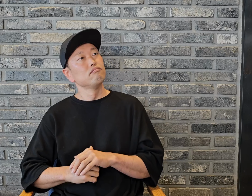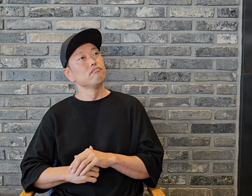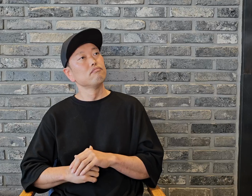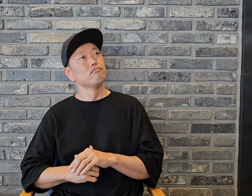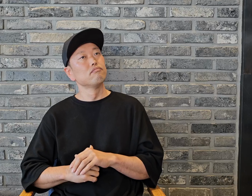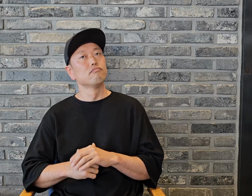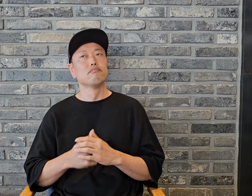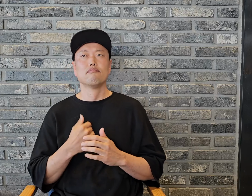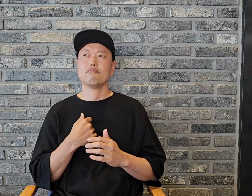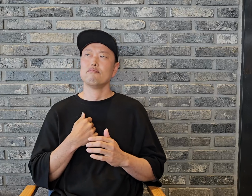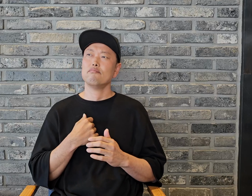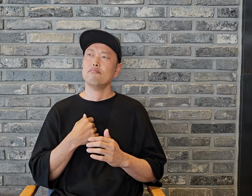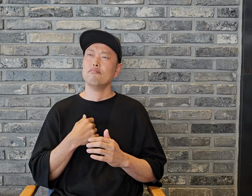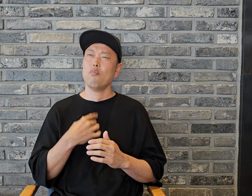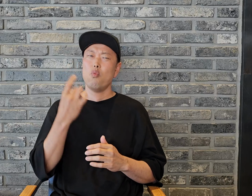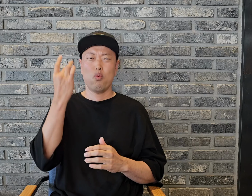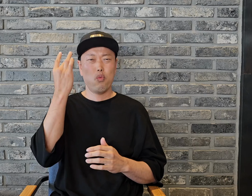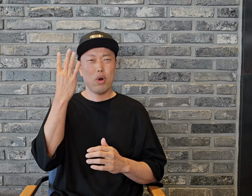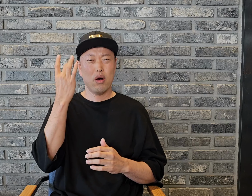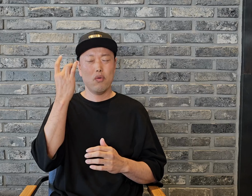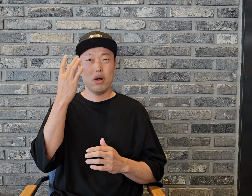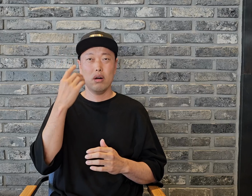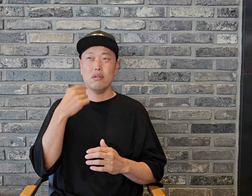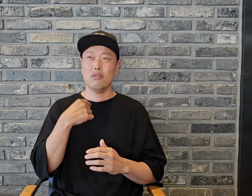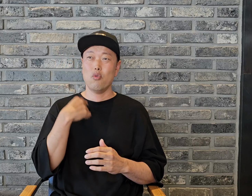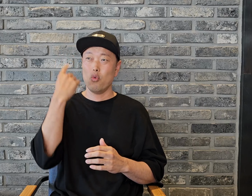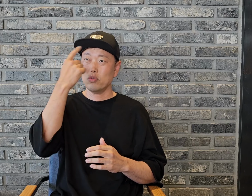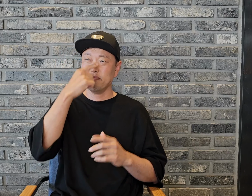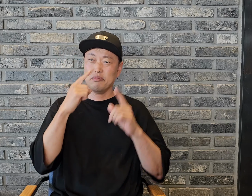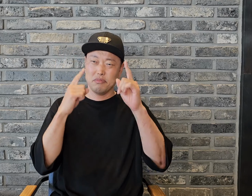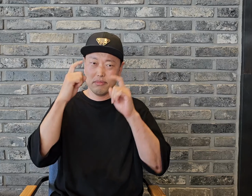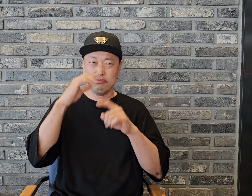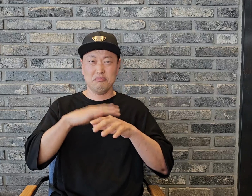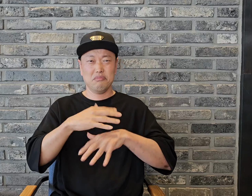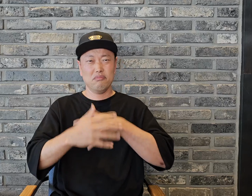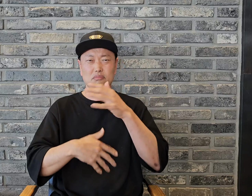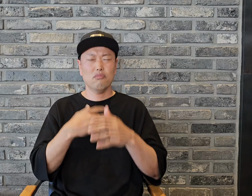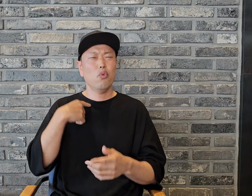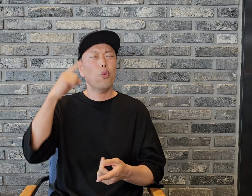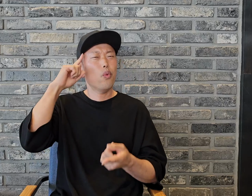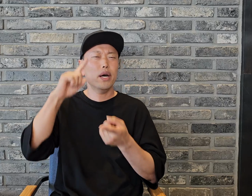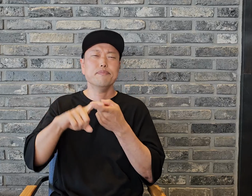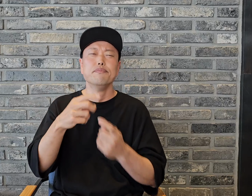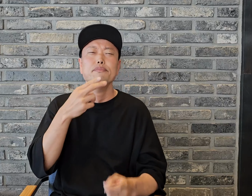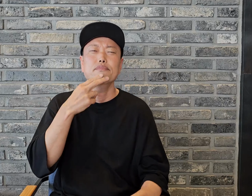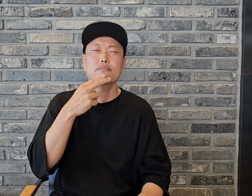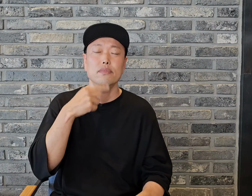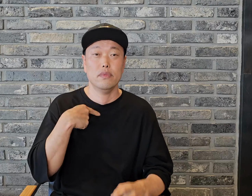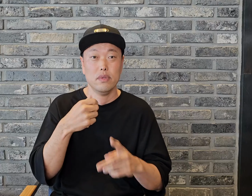Al principio, no me interesaban las expresiones faciales ni las formas de expresarme.